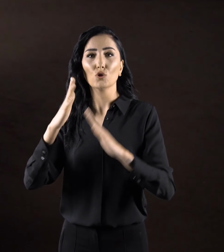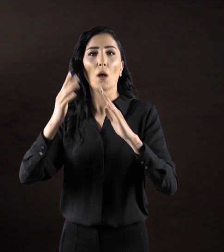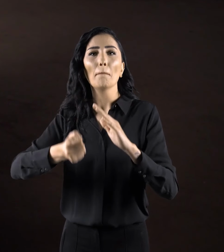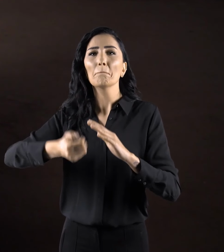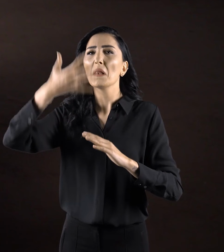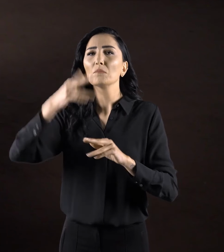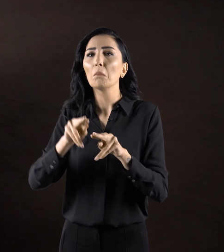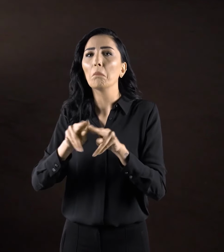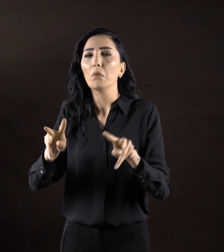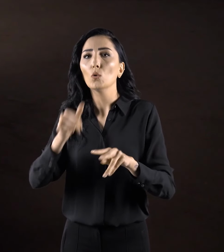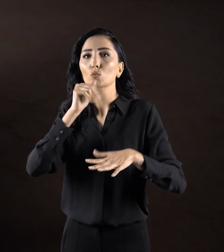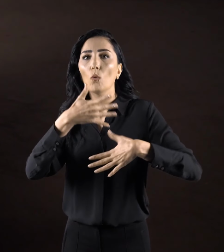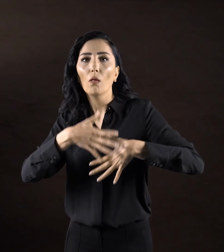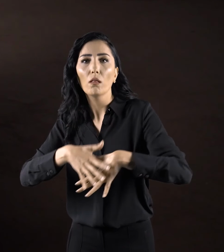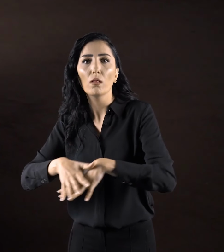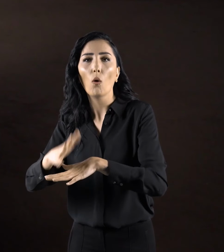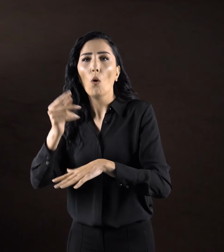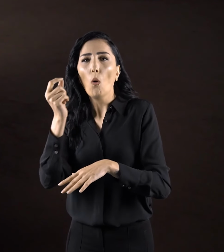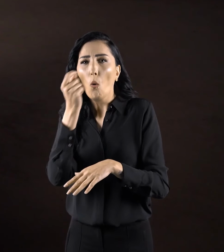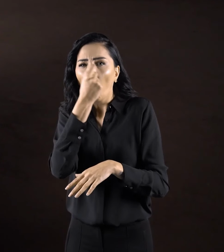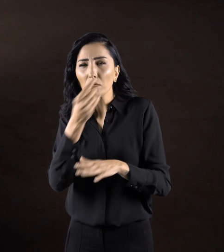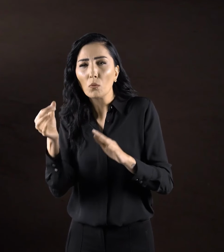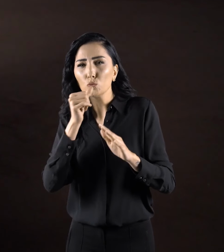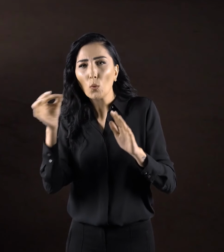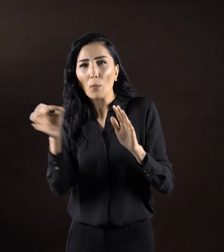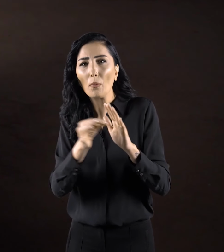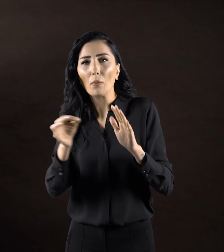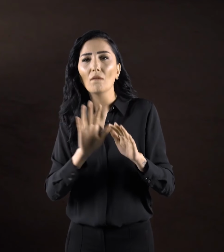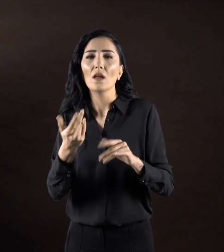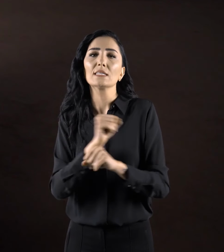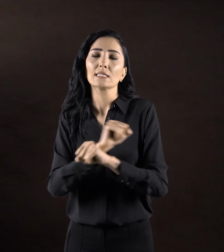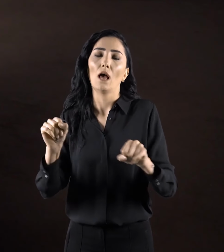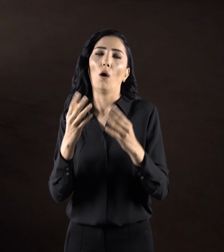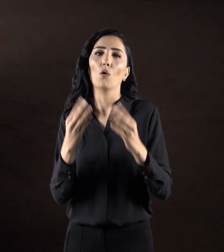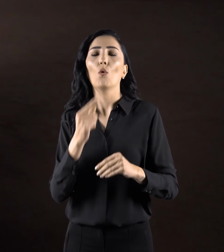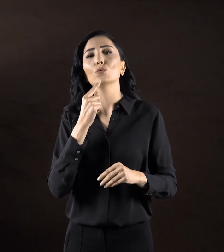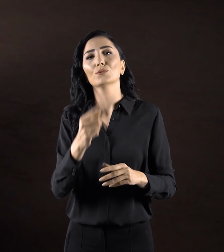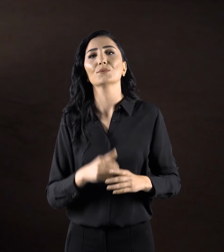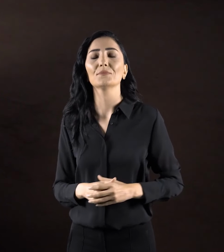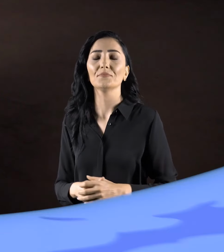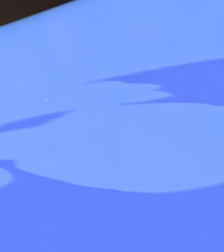binamızdaki çatlaklardan sel suları kolayca sızabilir, bu bize ileride daha fazla mal kaybına neden olur.